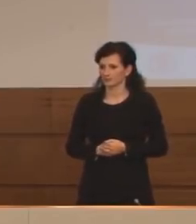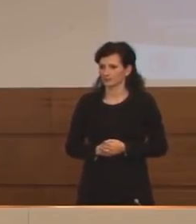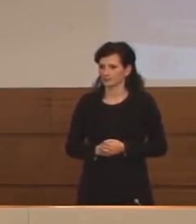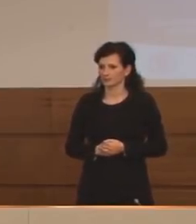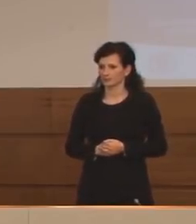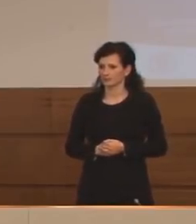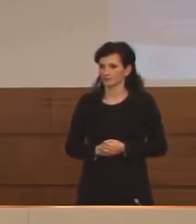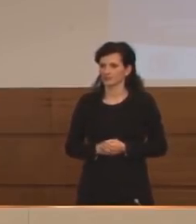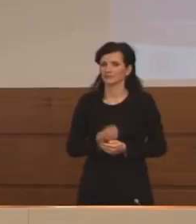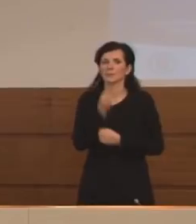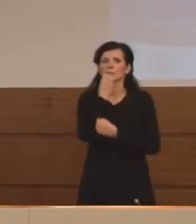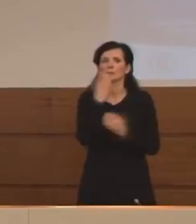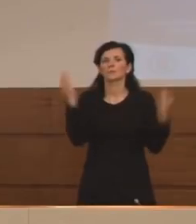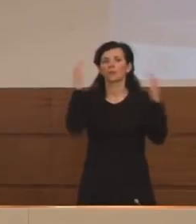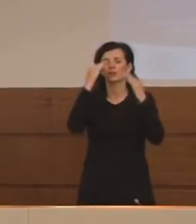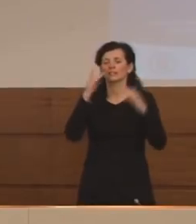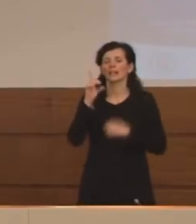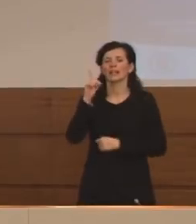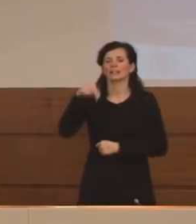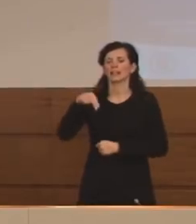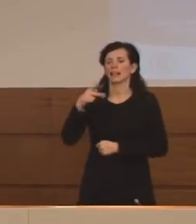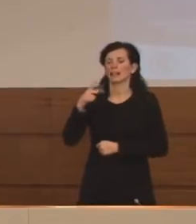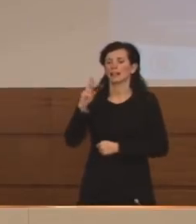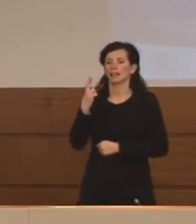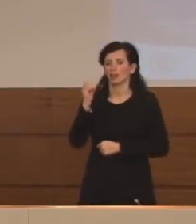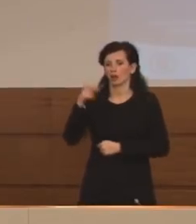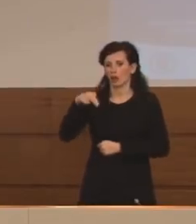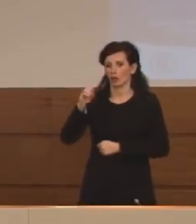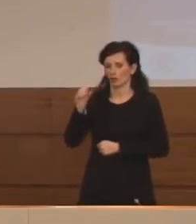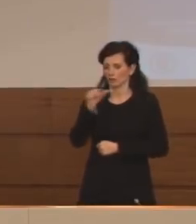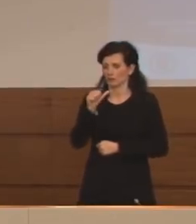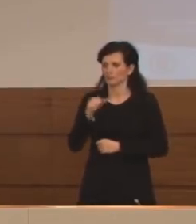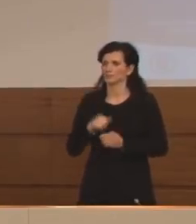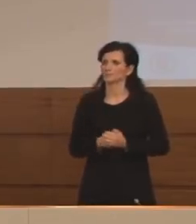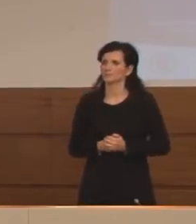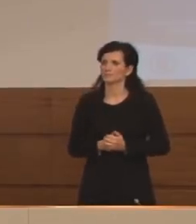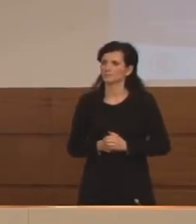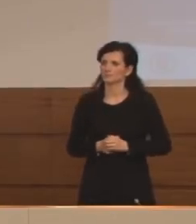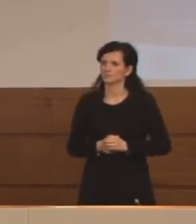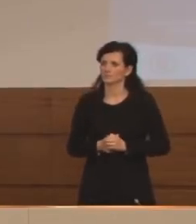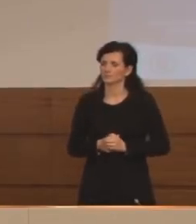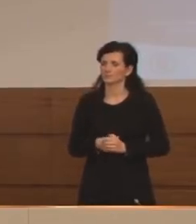Buonasera, Giorgia Sodaro Adnkronos. La domanda è per il Professor Rezza.